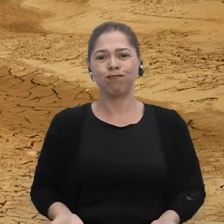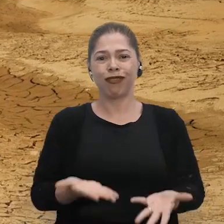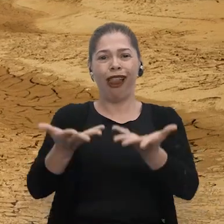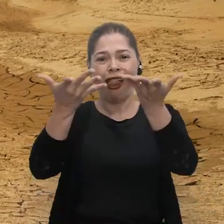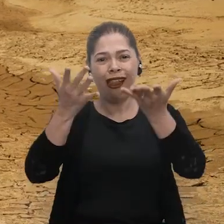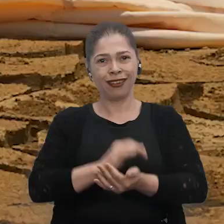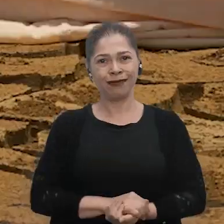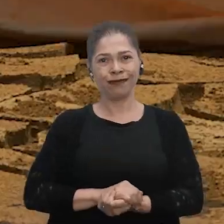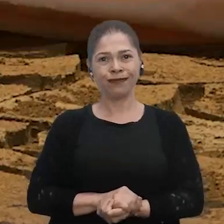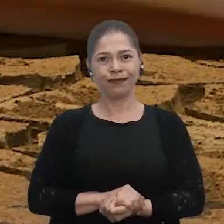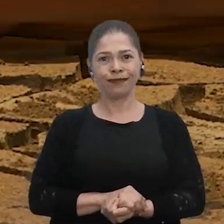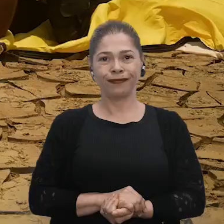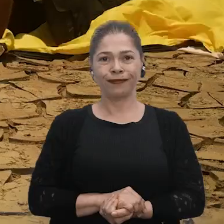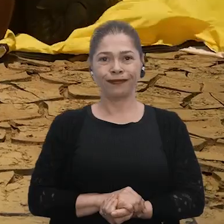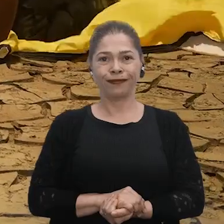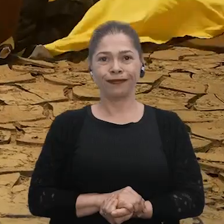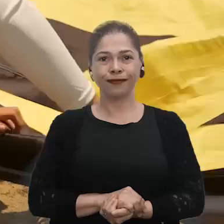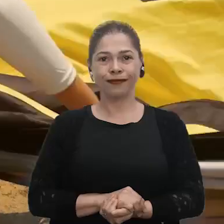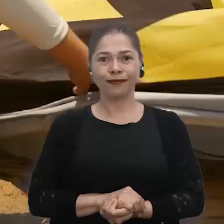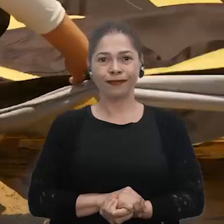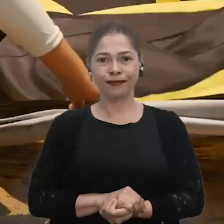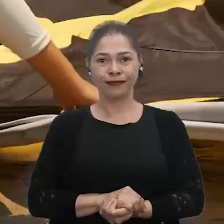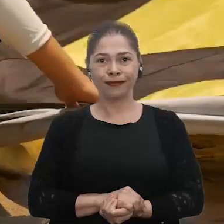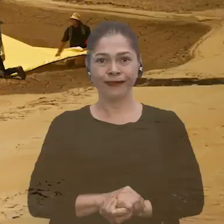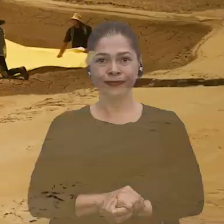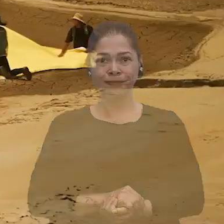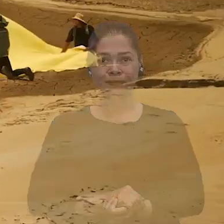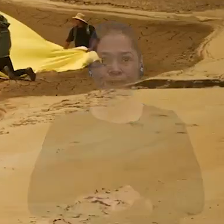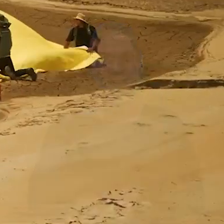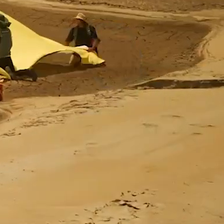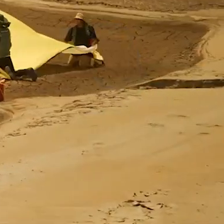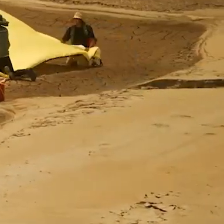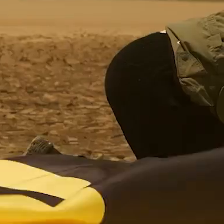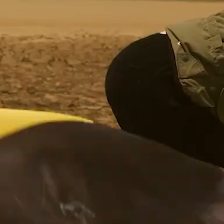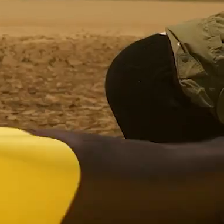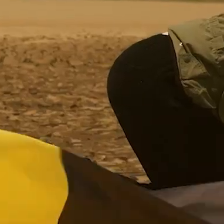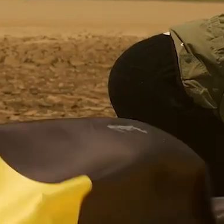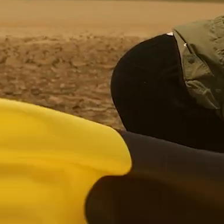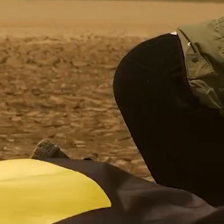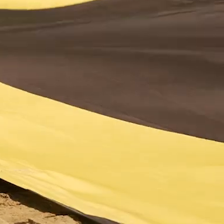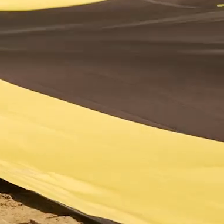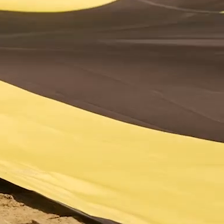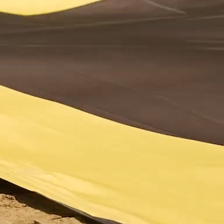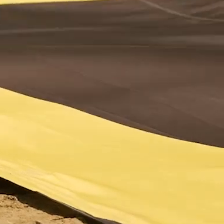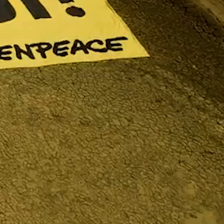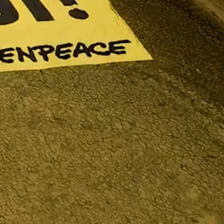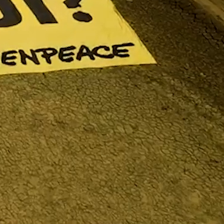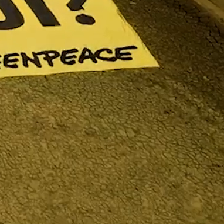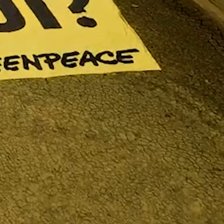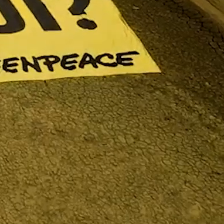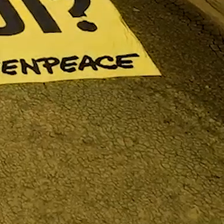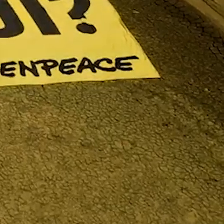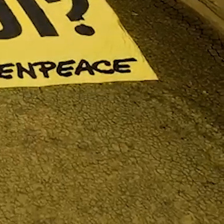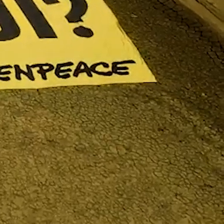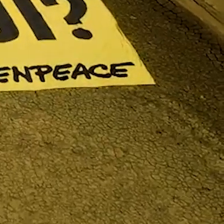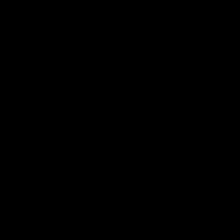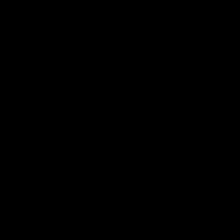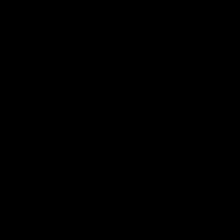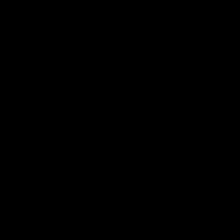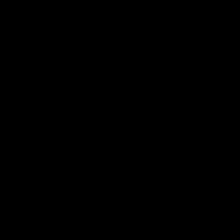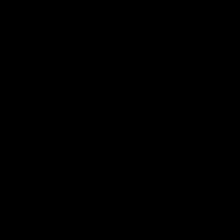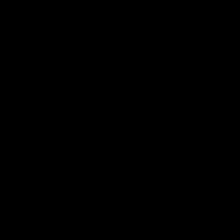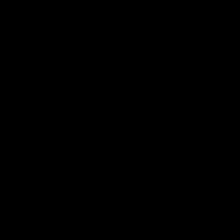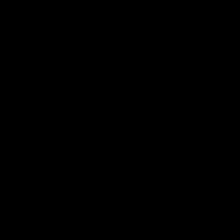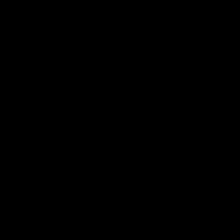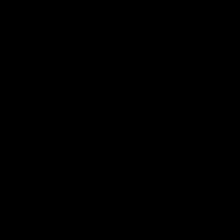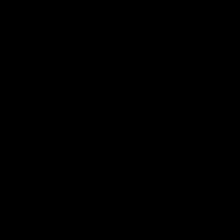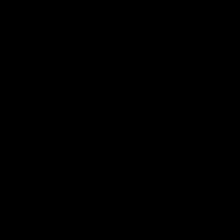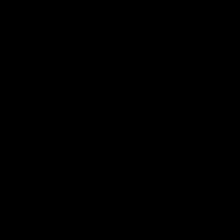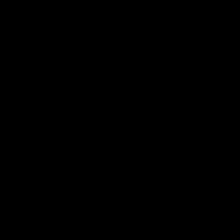[Silêncio]